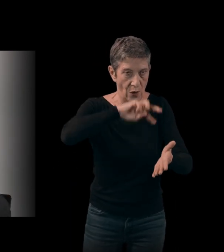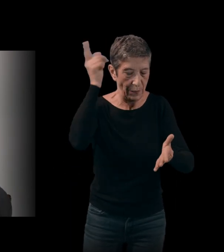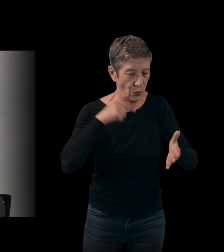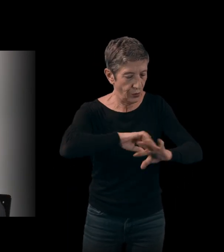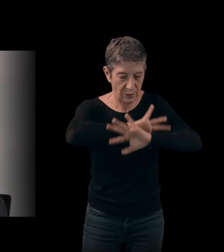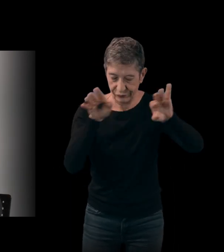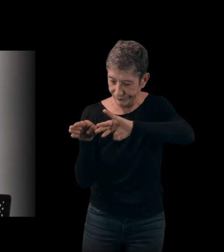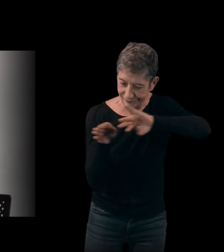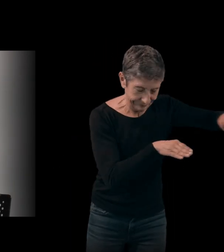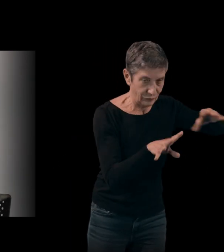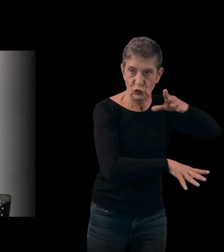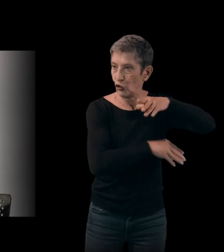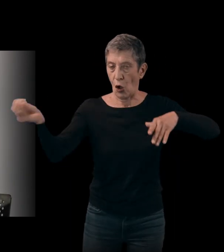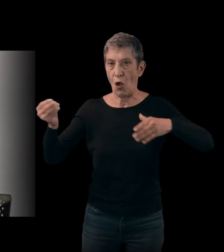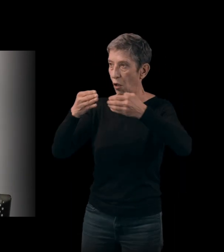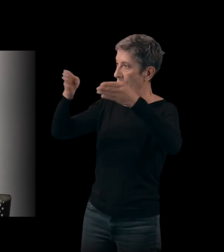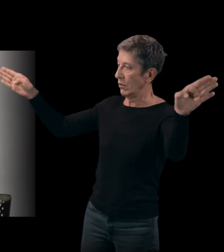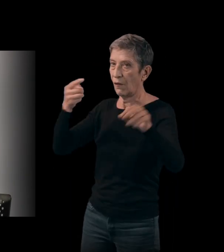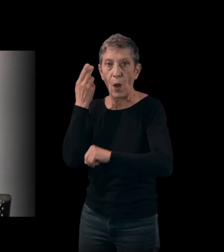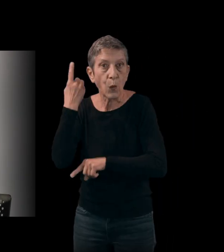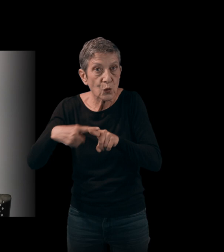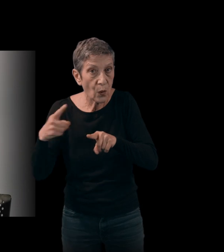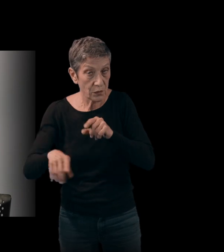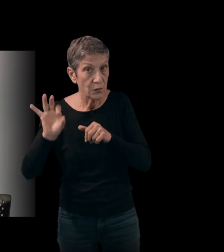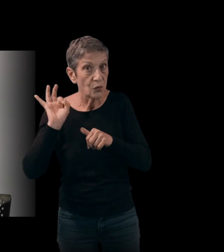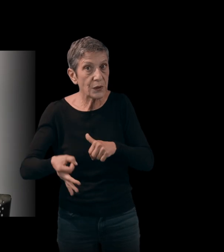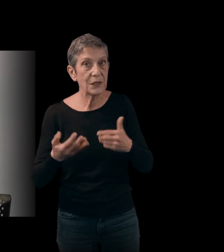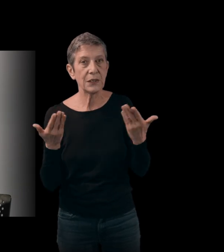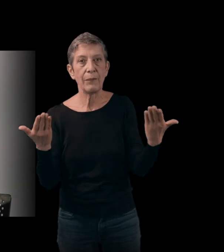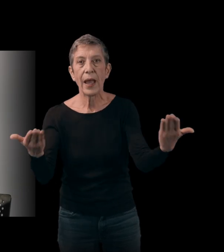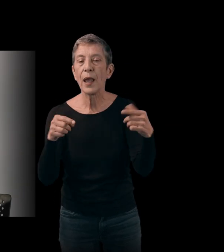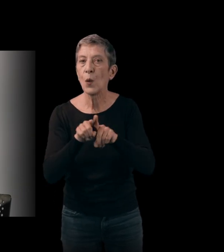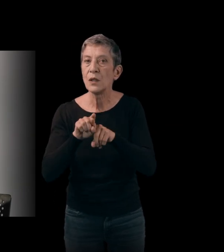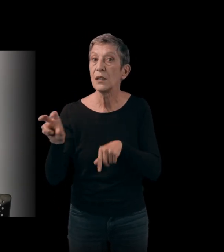de la ville, du quartier. Mais aussi, ce sont des voyages qu'il ne choisit pas au hasard,